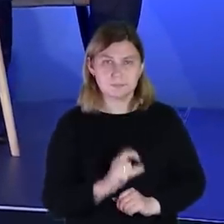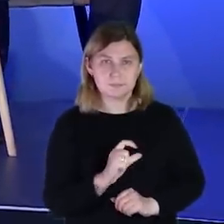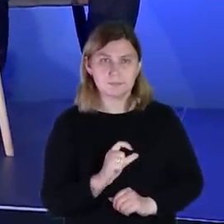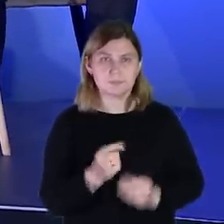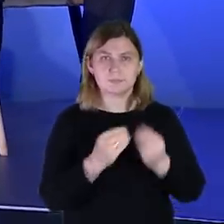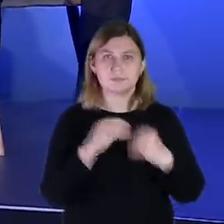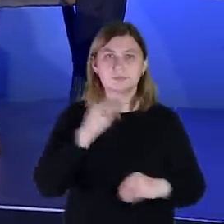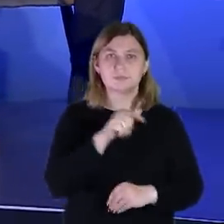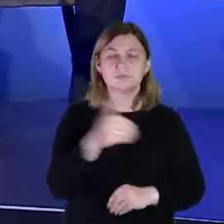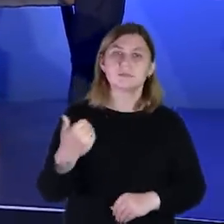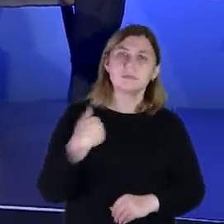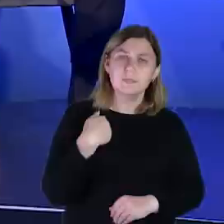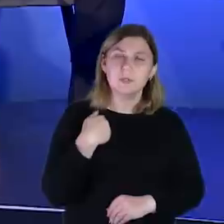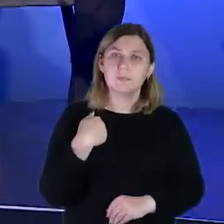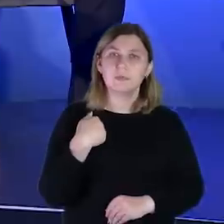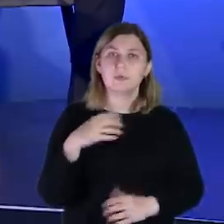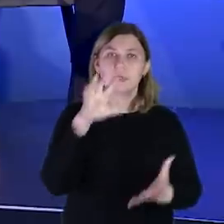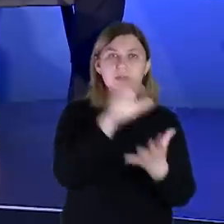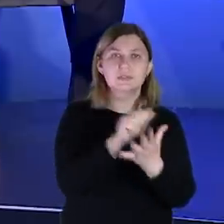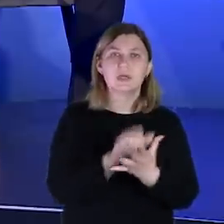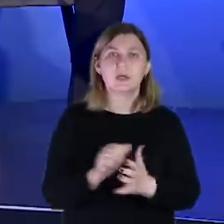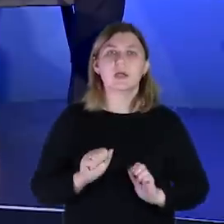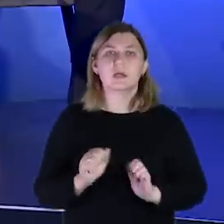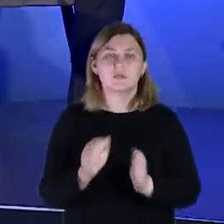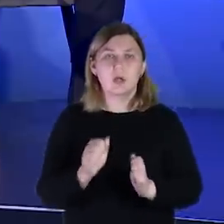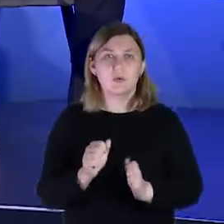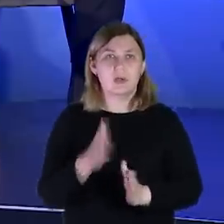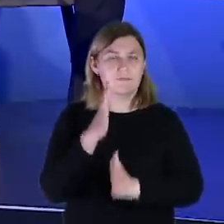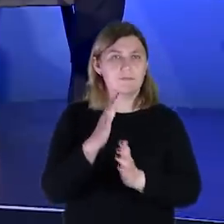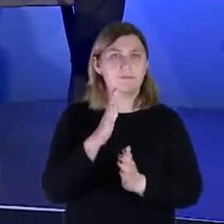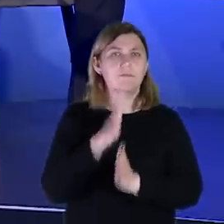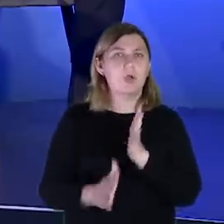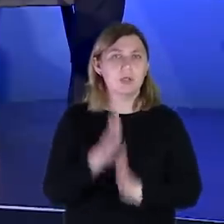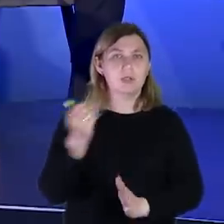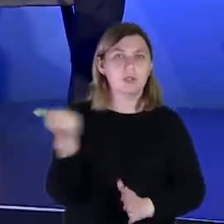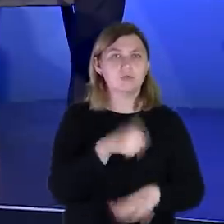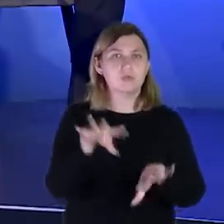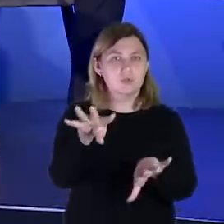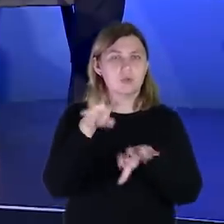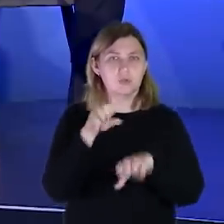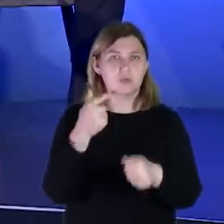że w większości wypadków były to odcinki zajęte w wyniku działań wojennych 1921